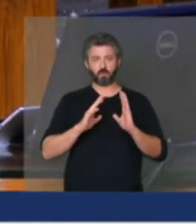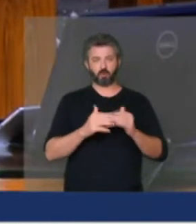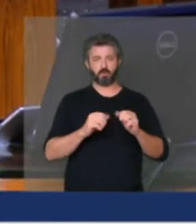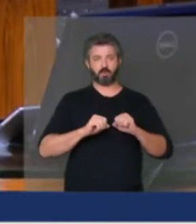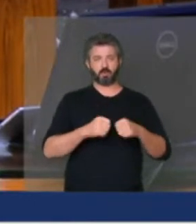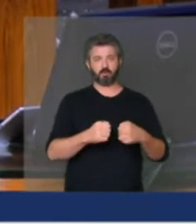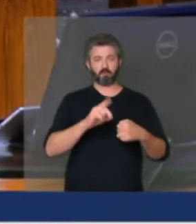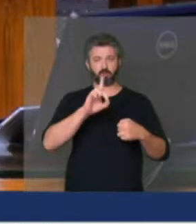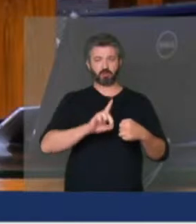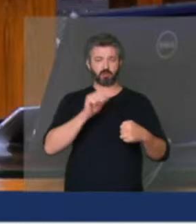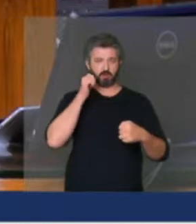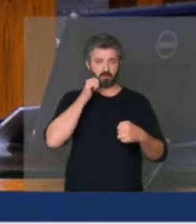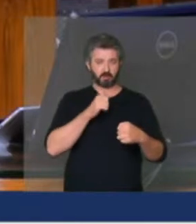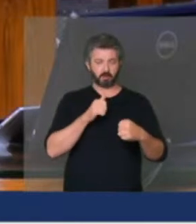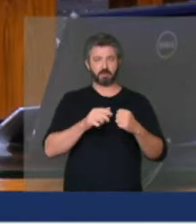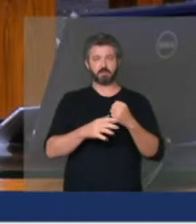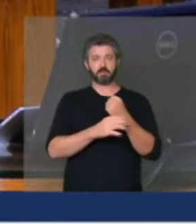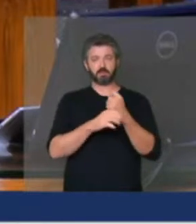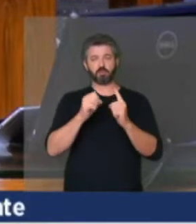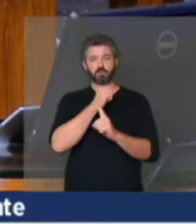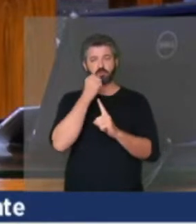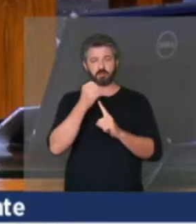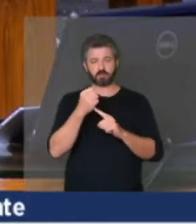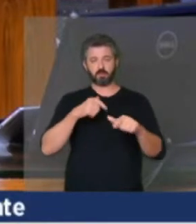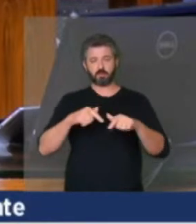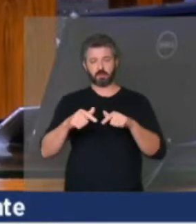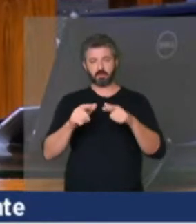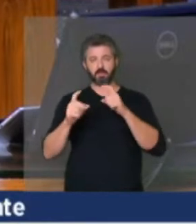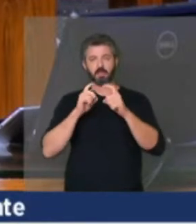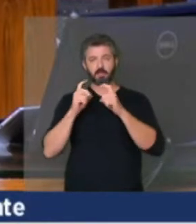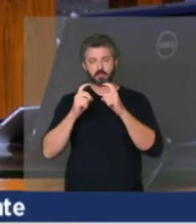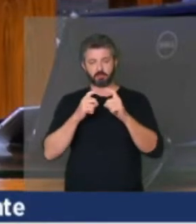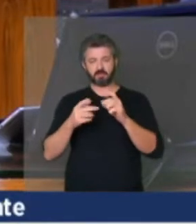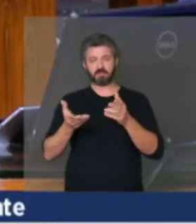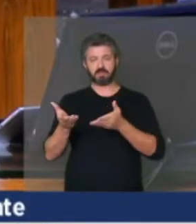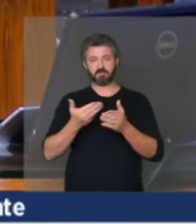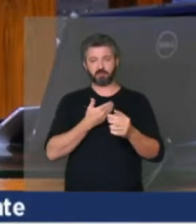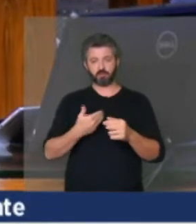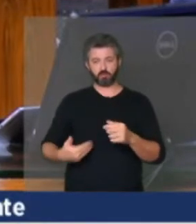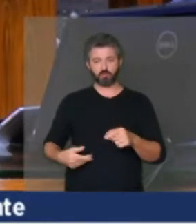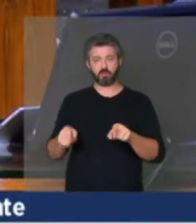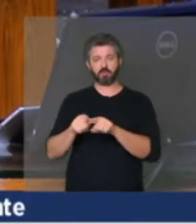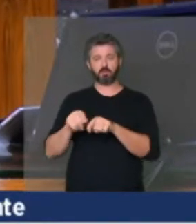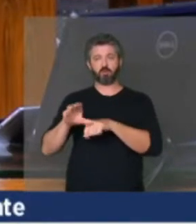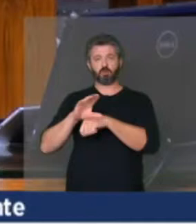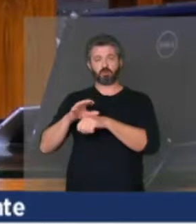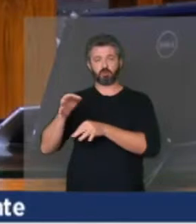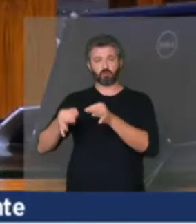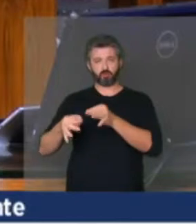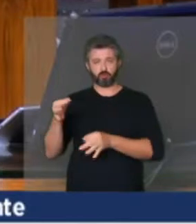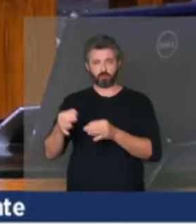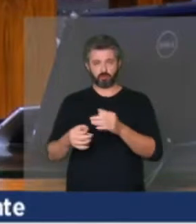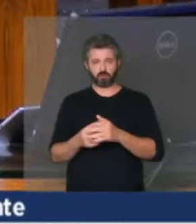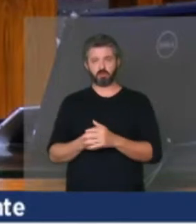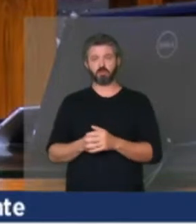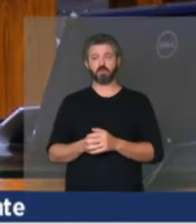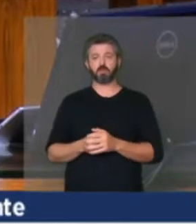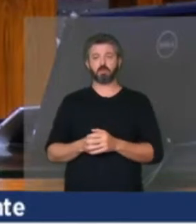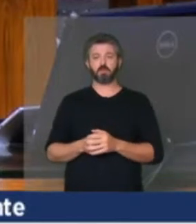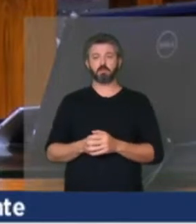PÚBLICO E DE CONSTITUIÇÃO JUSTIÇA E CIDADANIA, CONCEDO A PALAVRA A DEPUTADA BELMONTE, PAULA BELMONTE, PEDINDO QUE VÁ DIRETO É PARTE